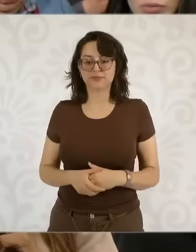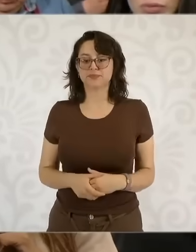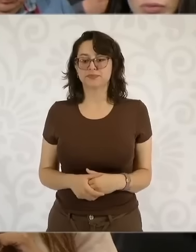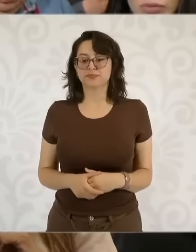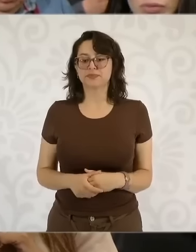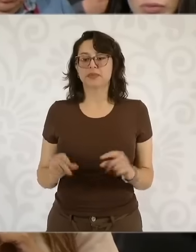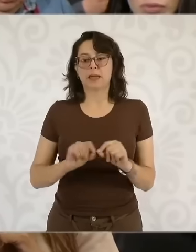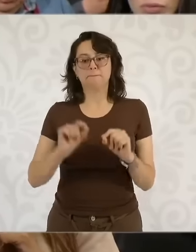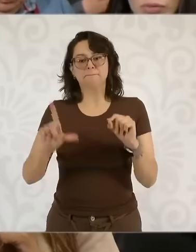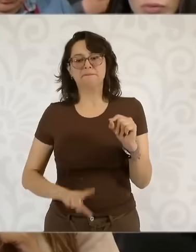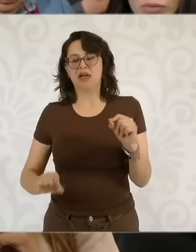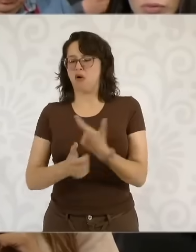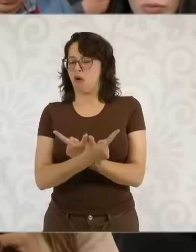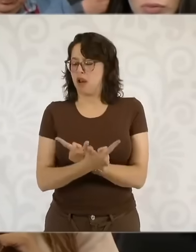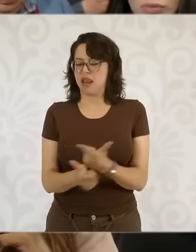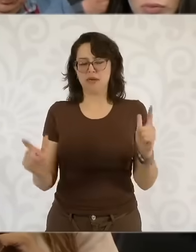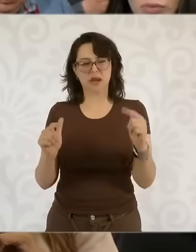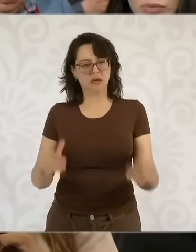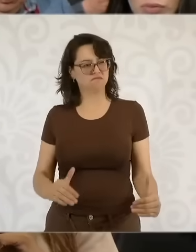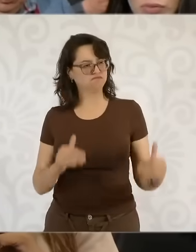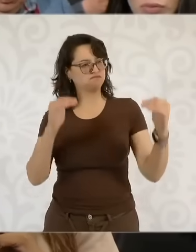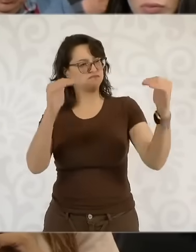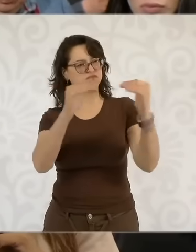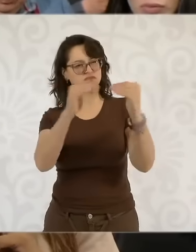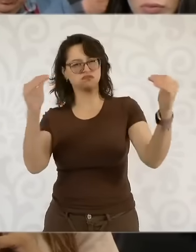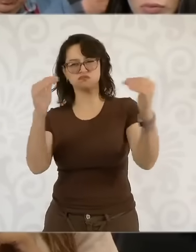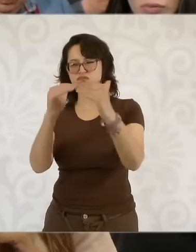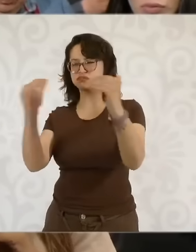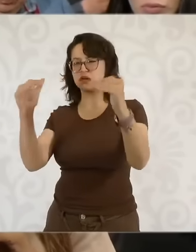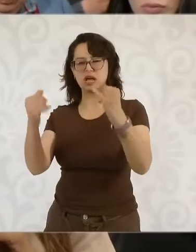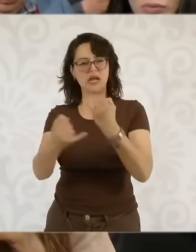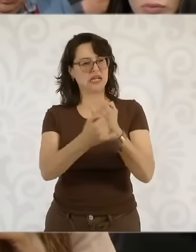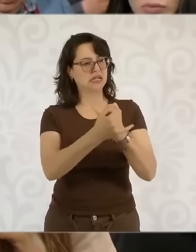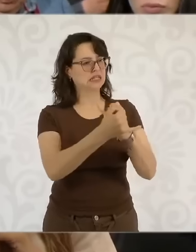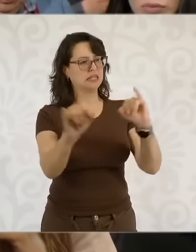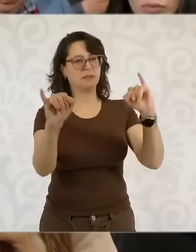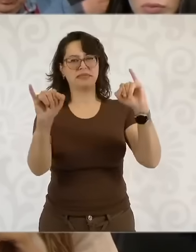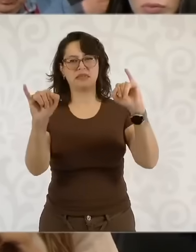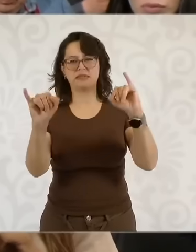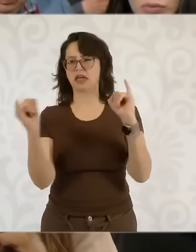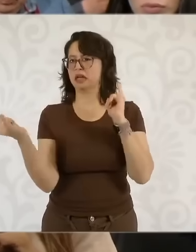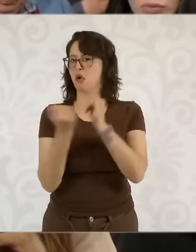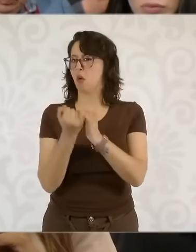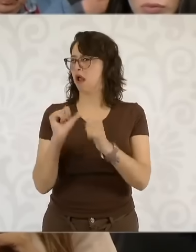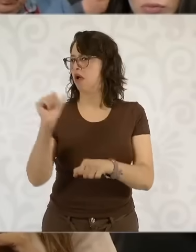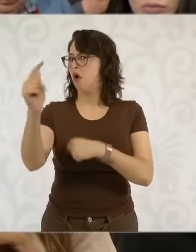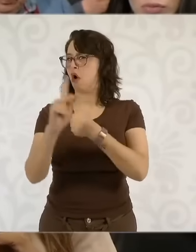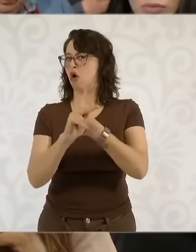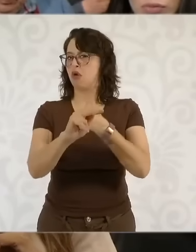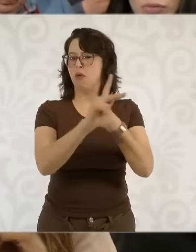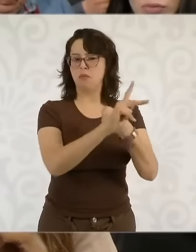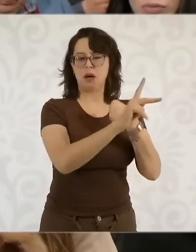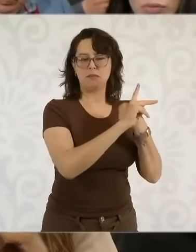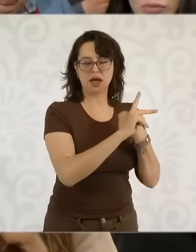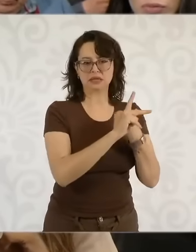libre y tan soberano tan independiente como los más poderosos de la tierra Que el enemigo nos